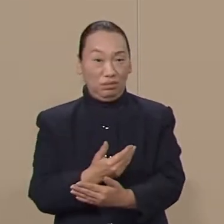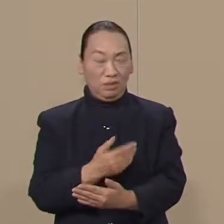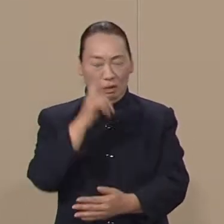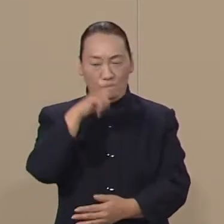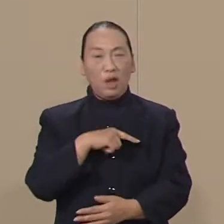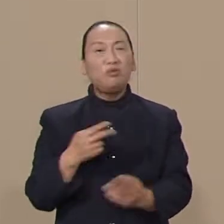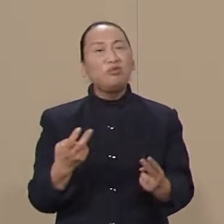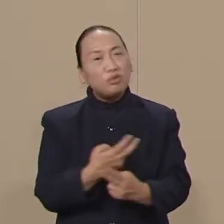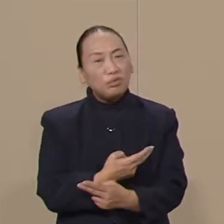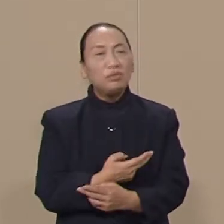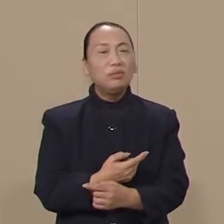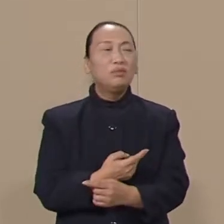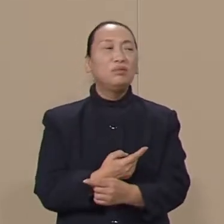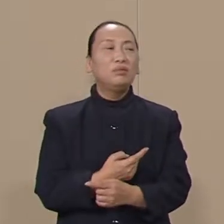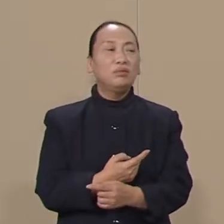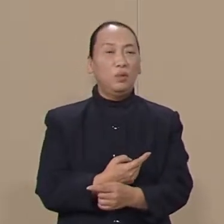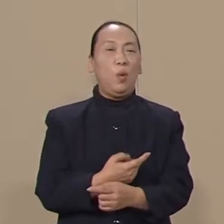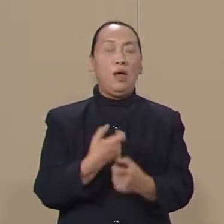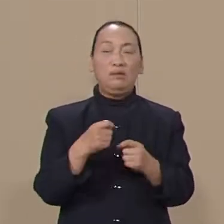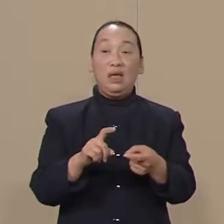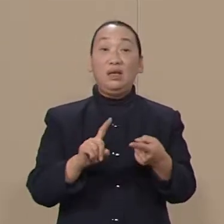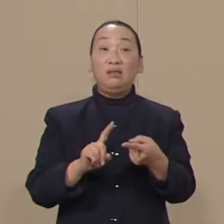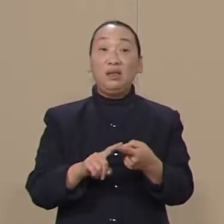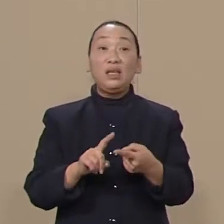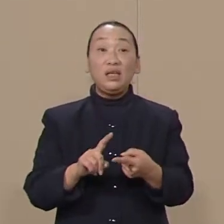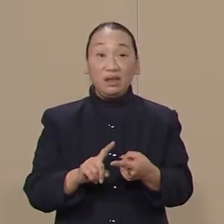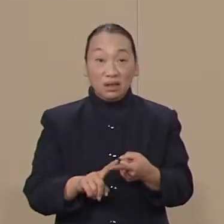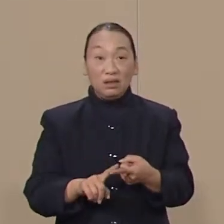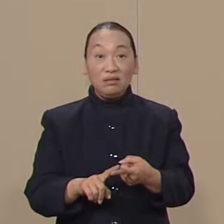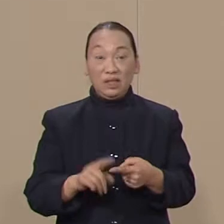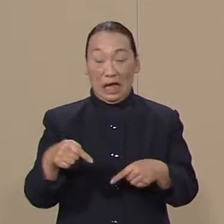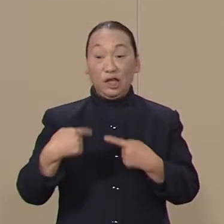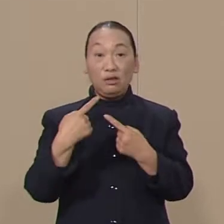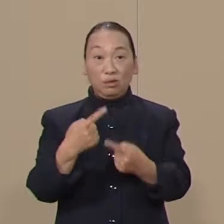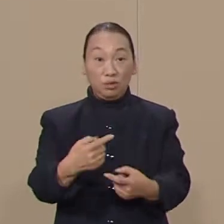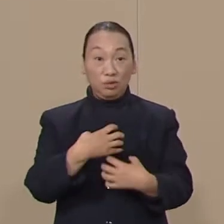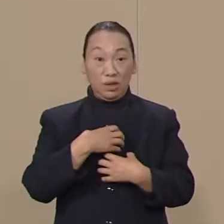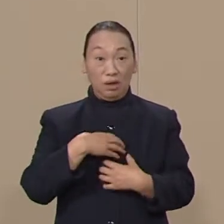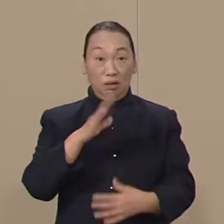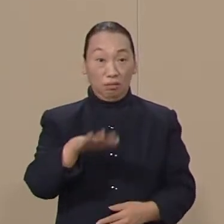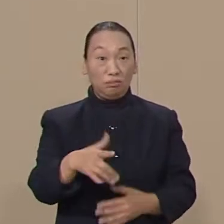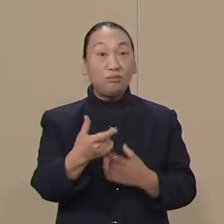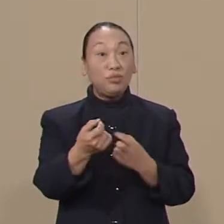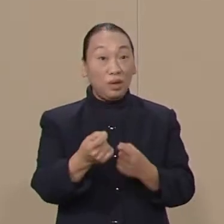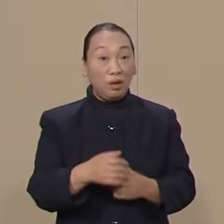具体的に一帯に入ってくるという 危険性があるわけですよね ところであの…